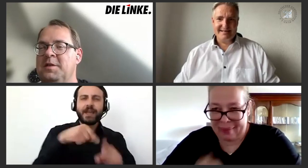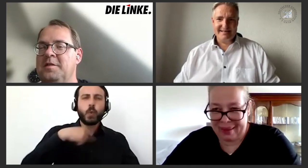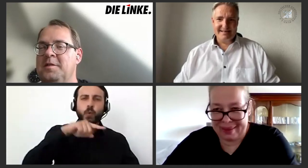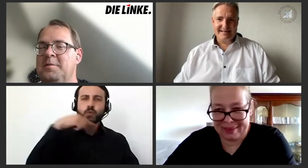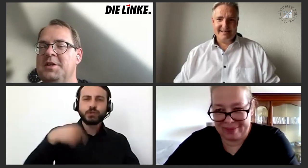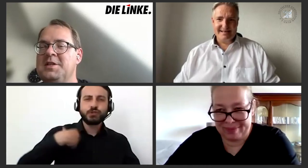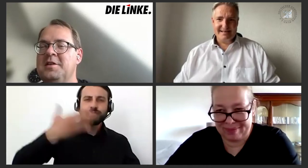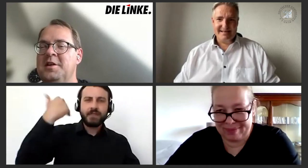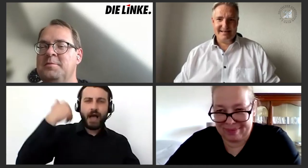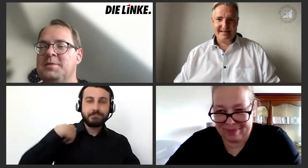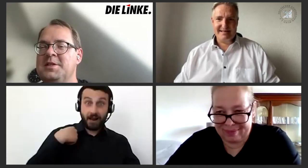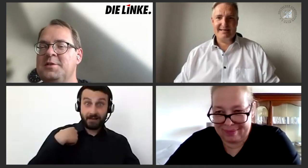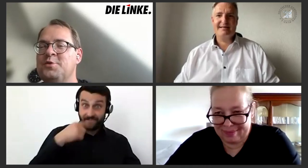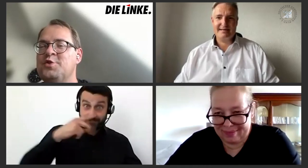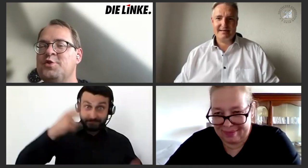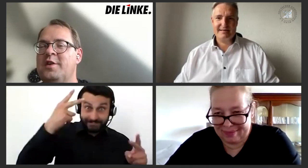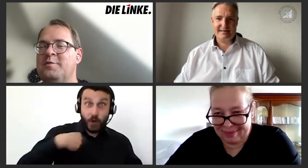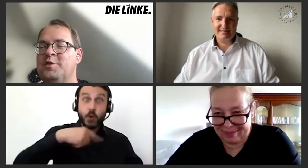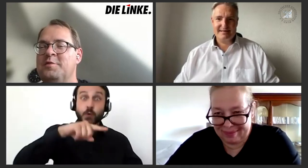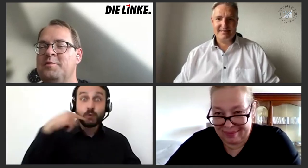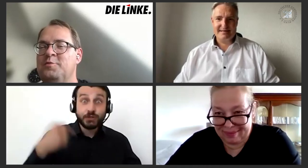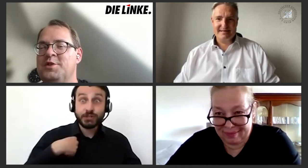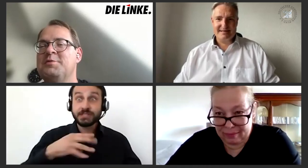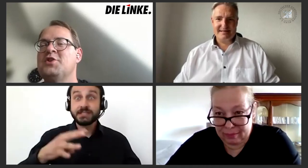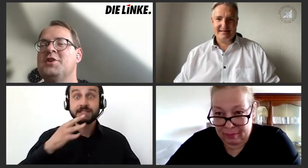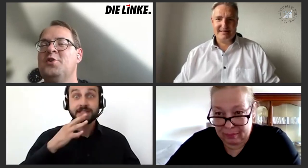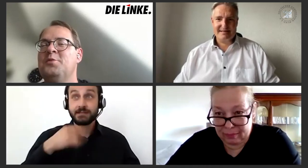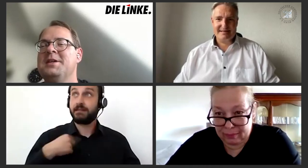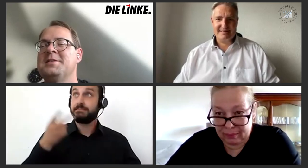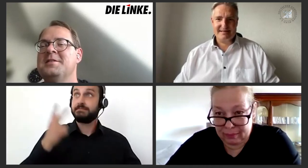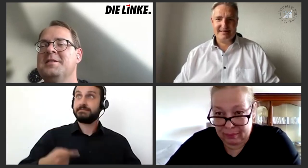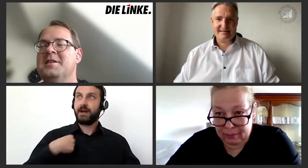mit meinen russisch Kenntnissen. Wenn Sie mich jetzt nach einem Satz in russisch fragen würden, müsste